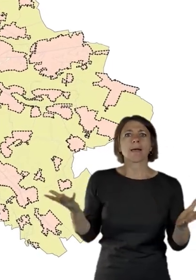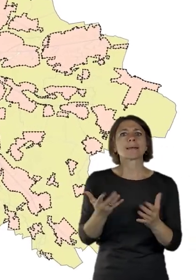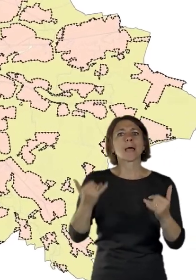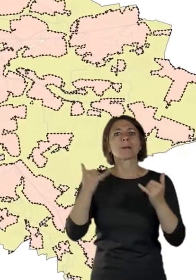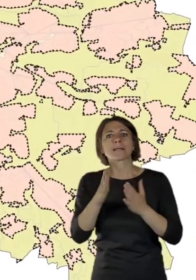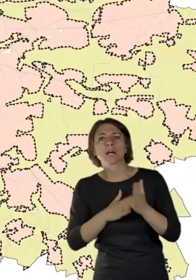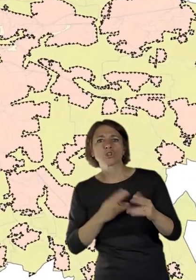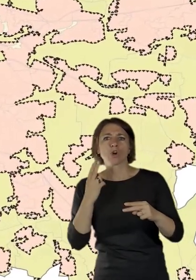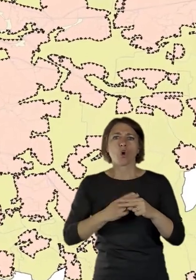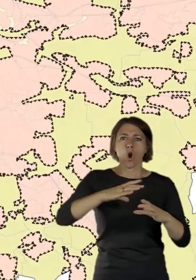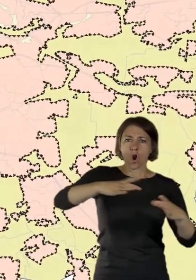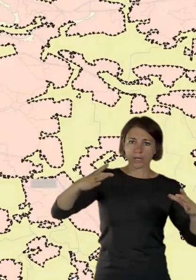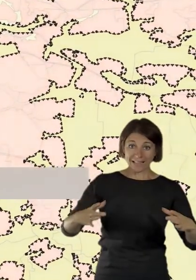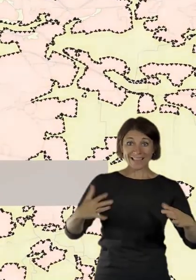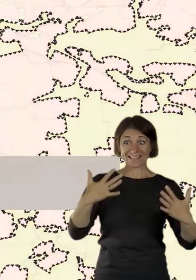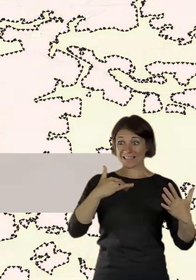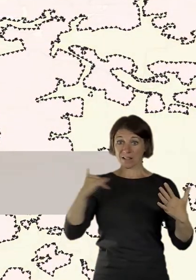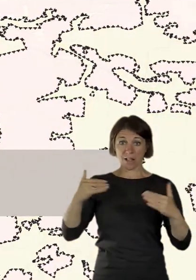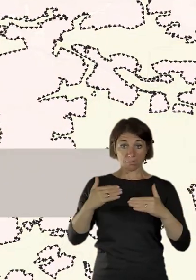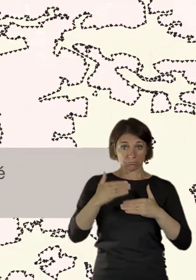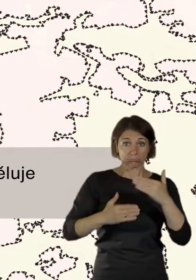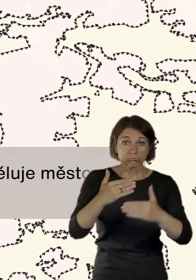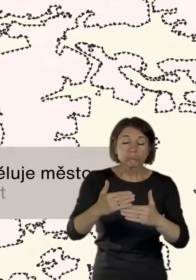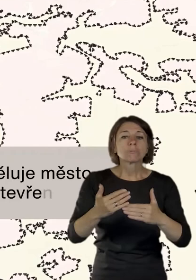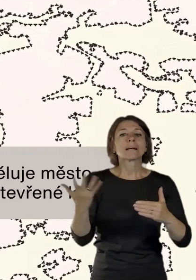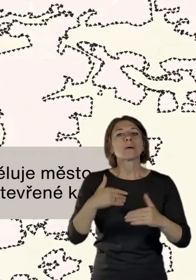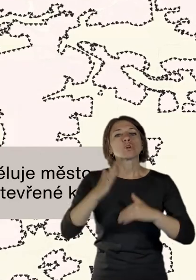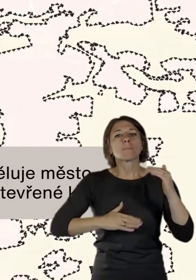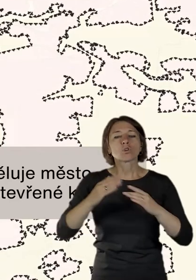Hranice zastavitelného území je vymezena silnou černou čarou, která odděluje město